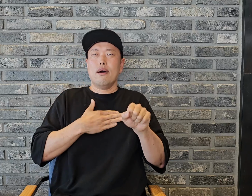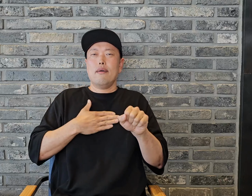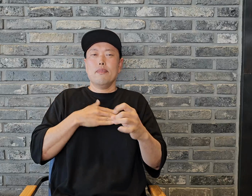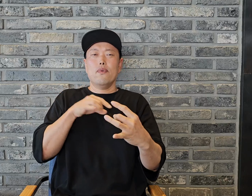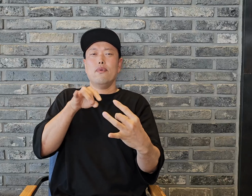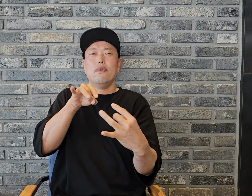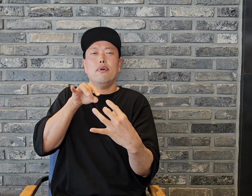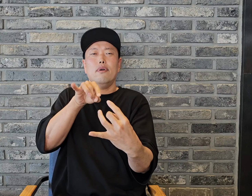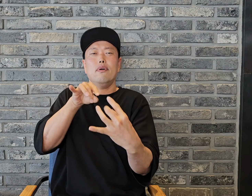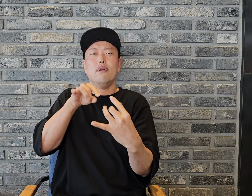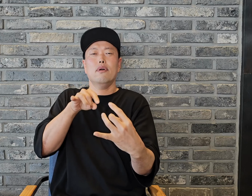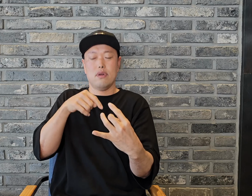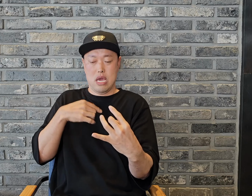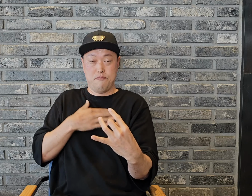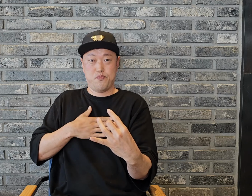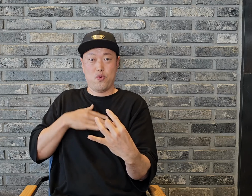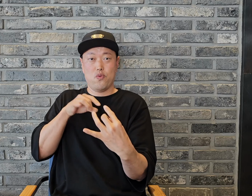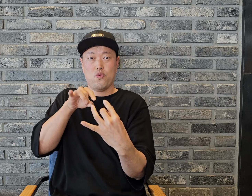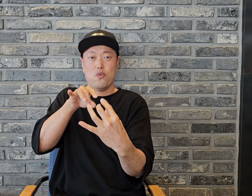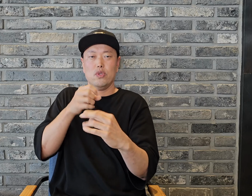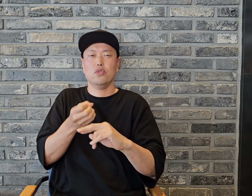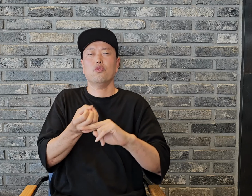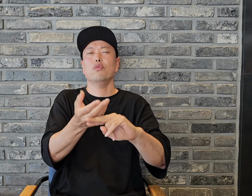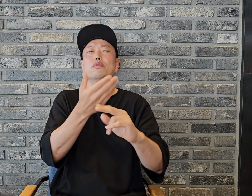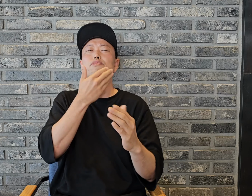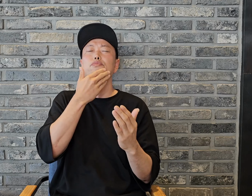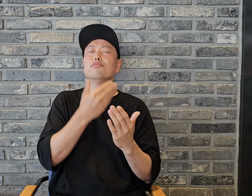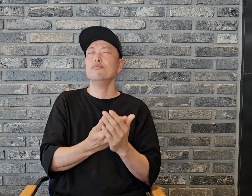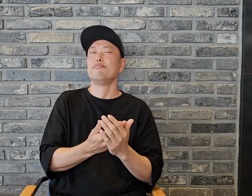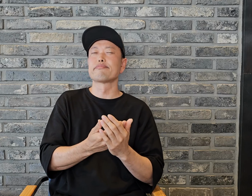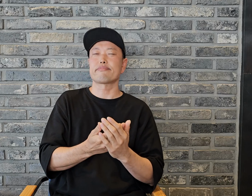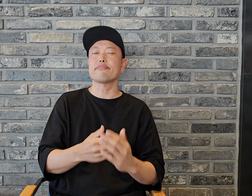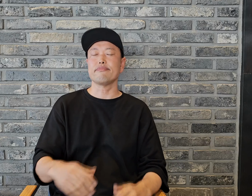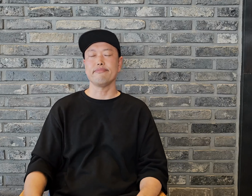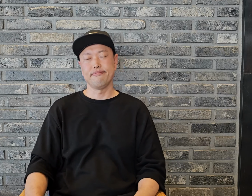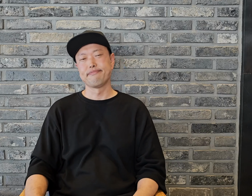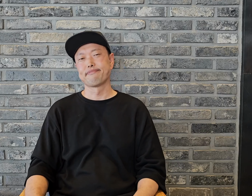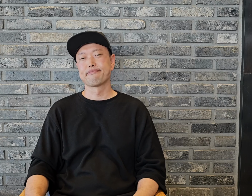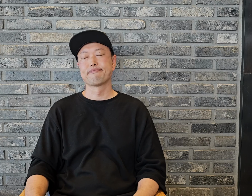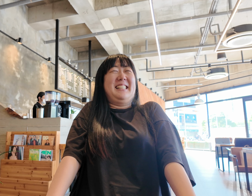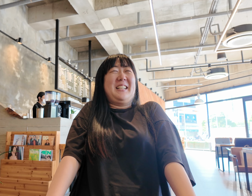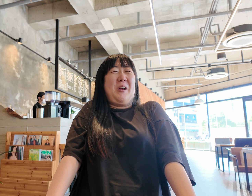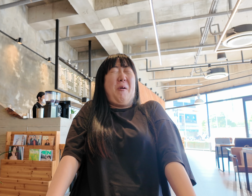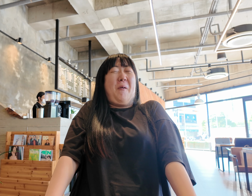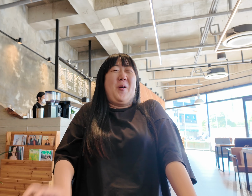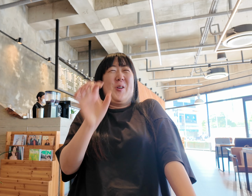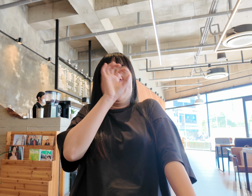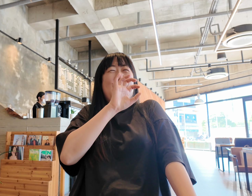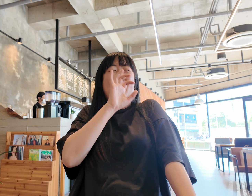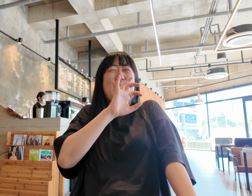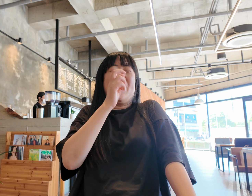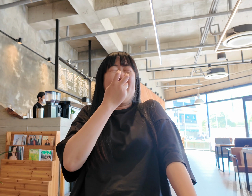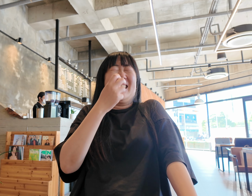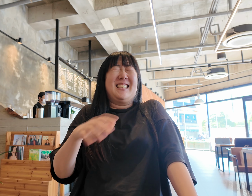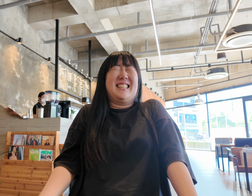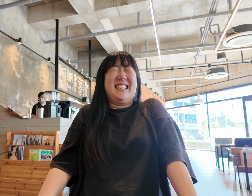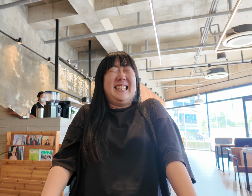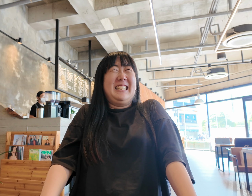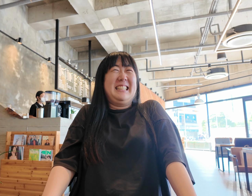wird die Emotion tiefgreifend auf den Betrachter übertragen. Deshalb ist es sehr wichtig, Emotionen zu vermitteln. Was soll ich mit der Übung anfangen?